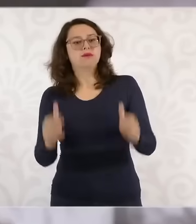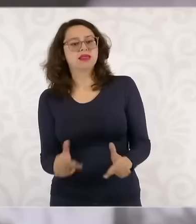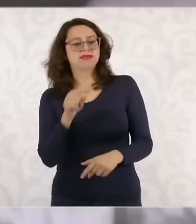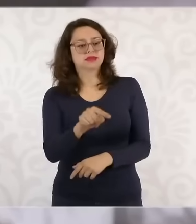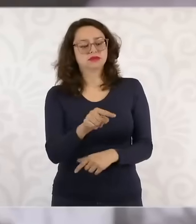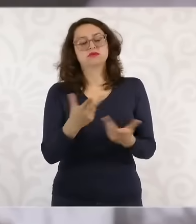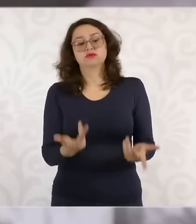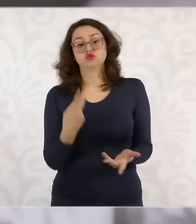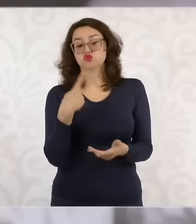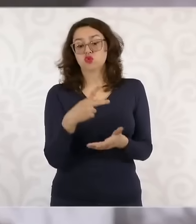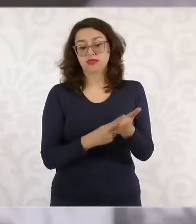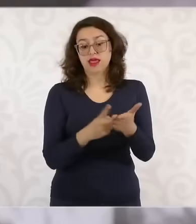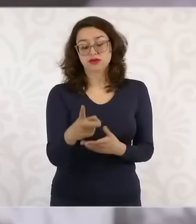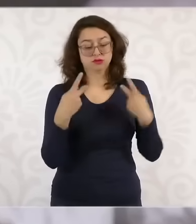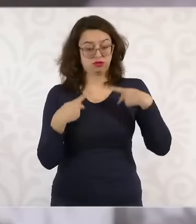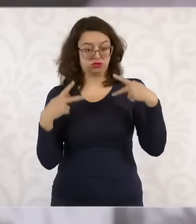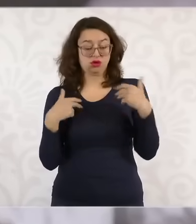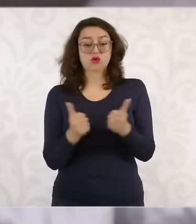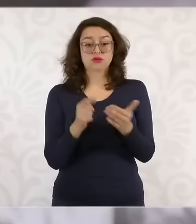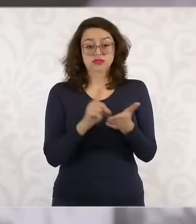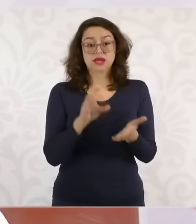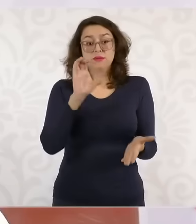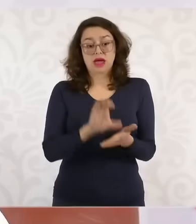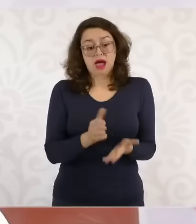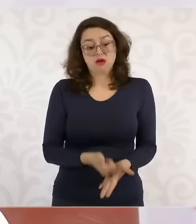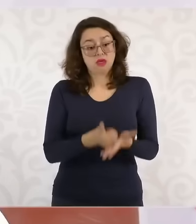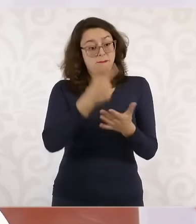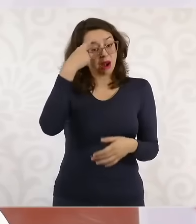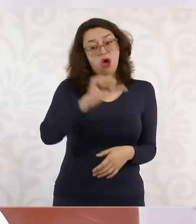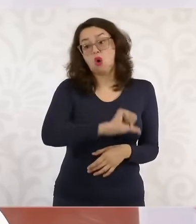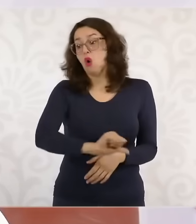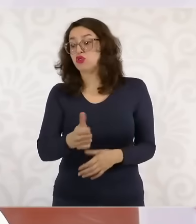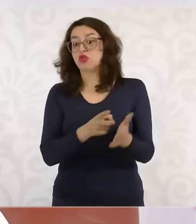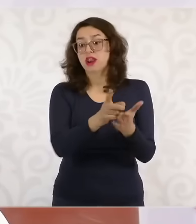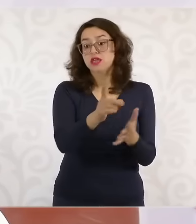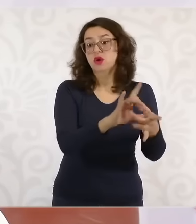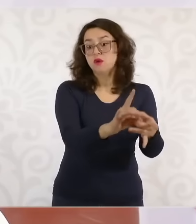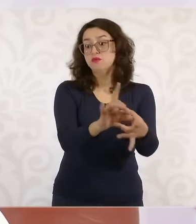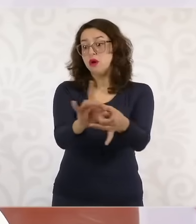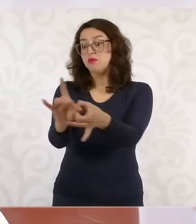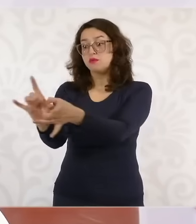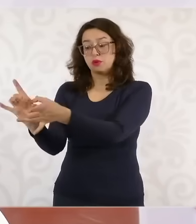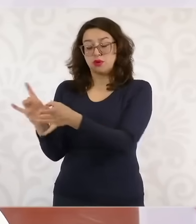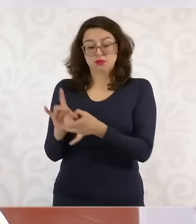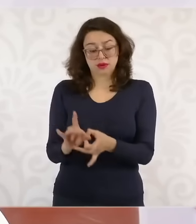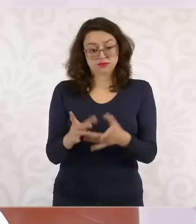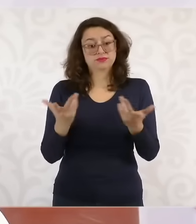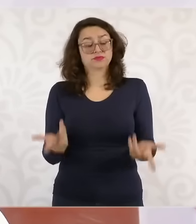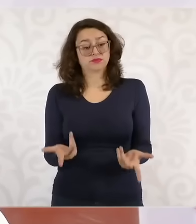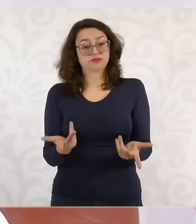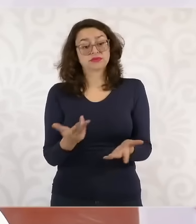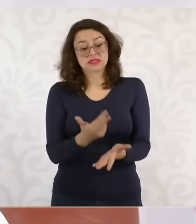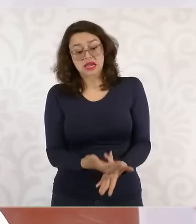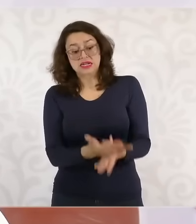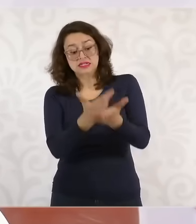discapacidad, especialmente la rehabilitación eh obtiene mejores resultados cuando se hace